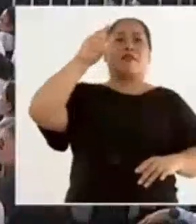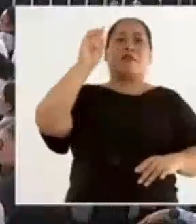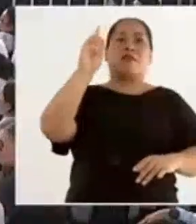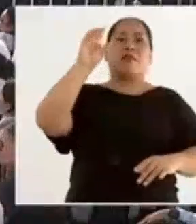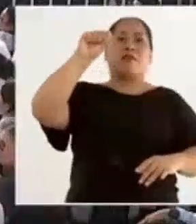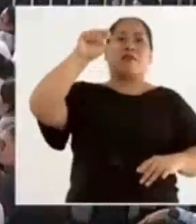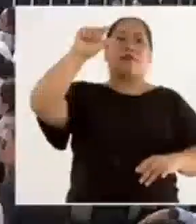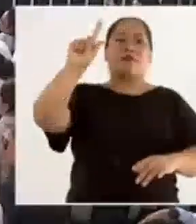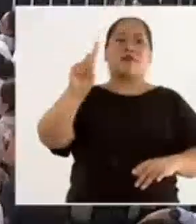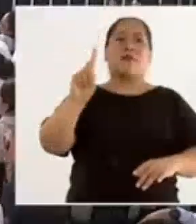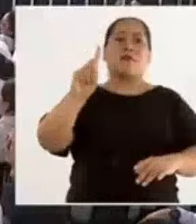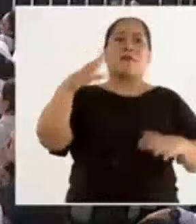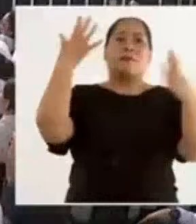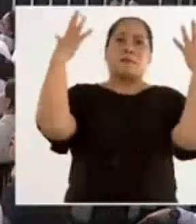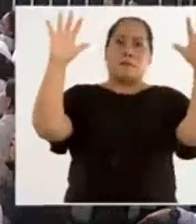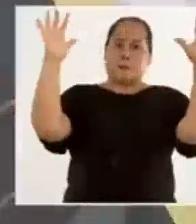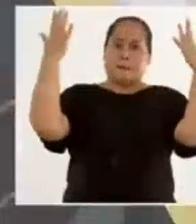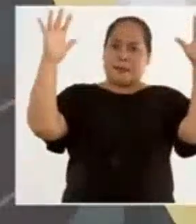Muchas gracias, Natividad.